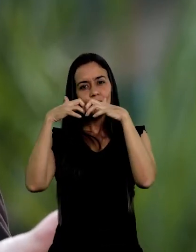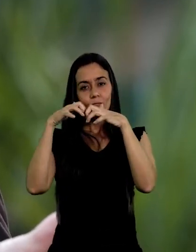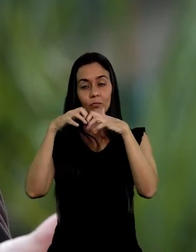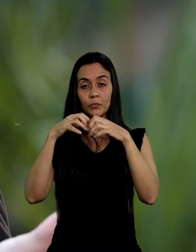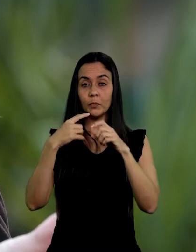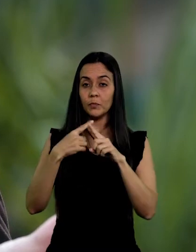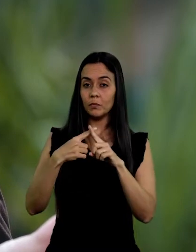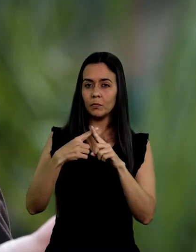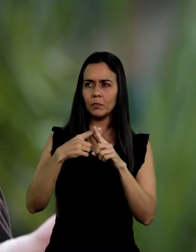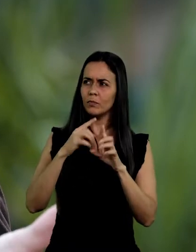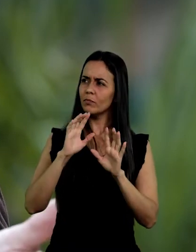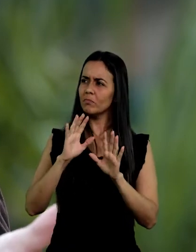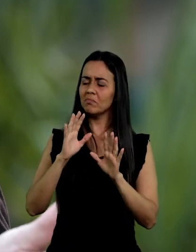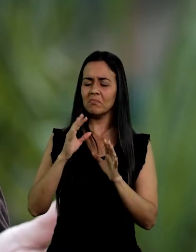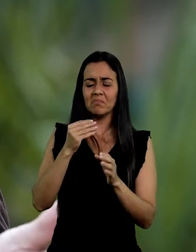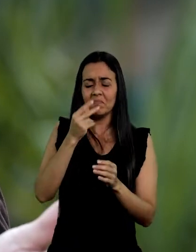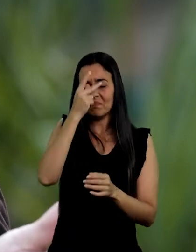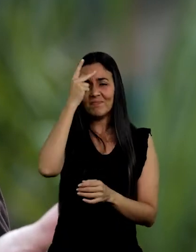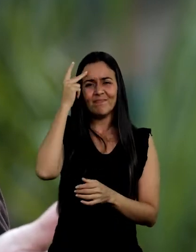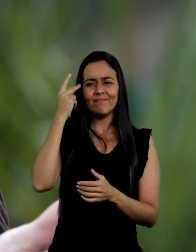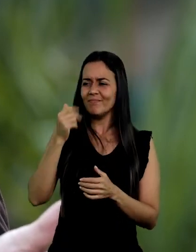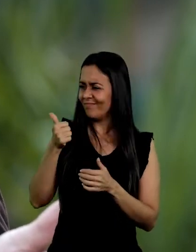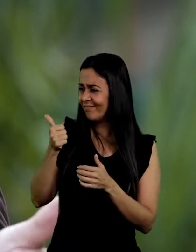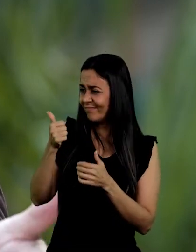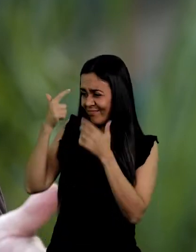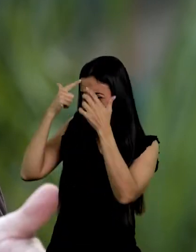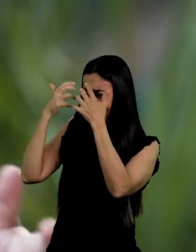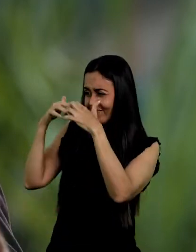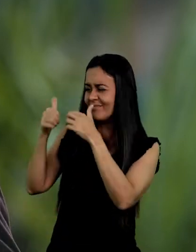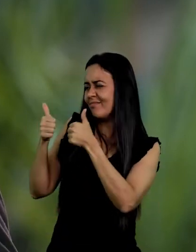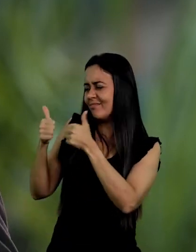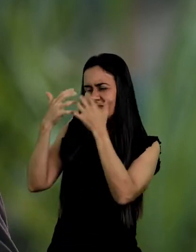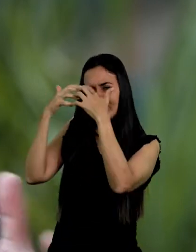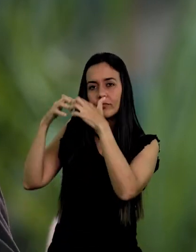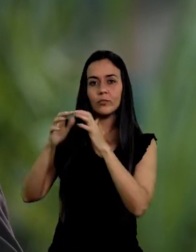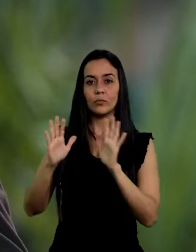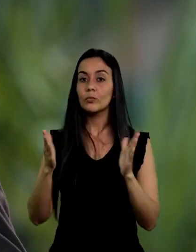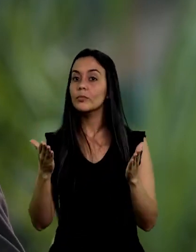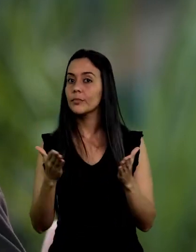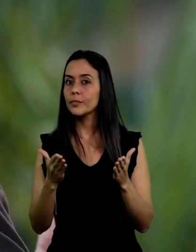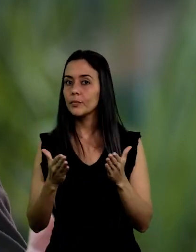Só que sempre foi, ninguém olhava para ela, né? Agora isso tá mais escancarado, né?